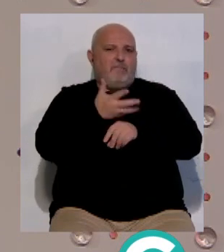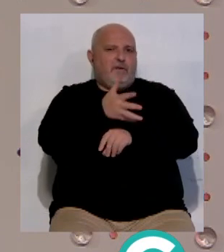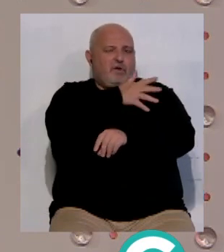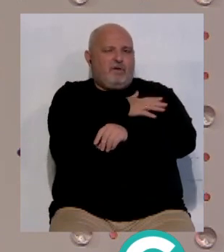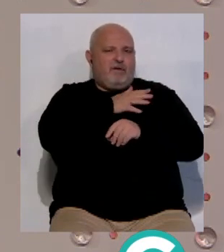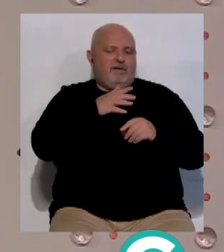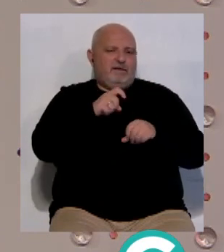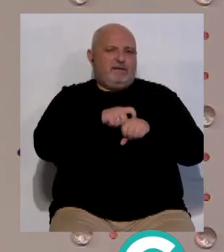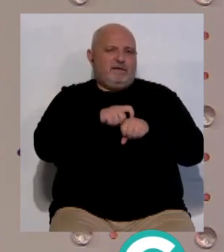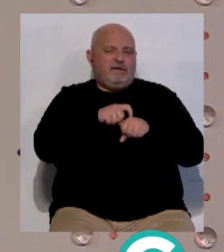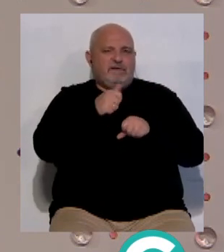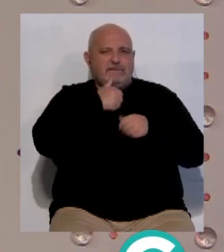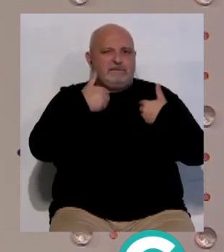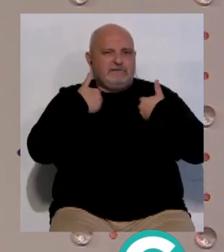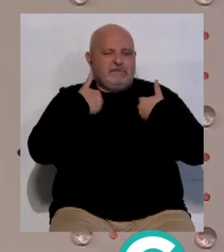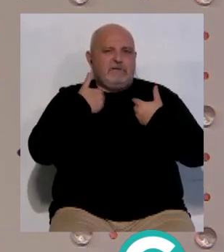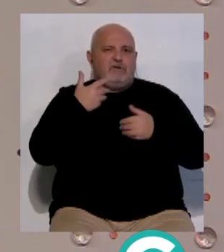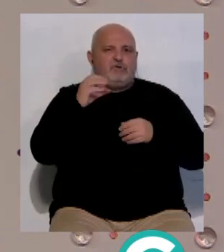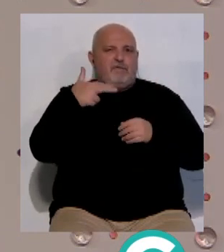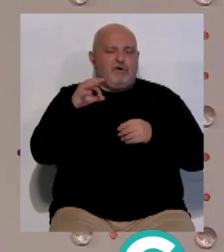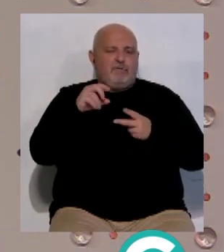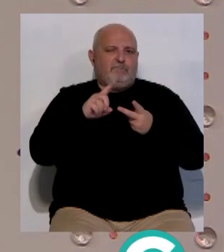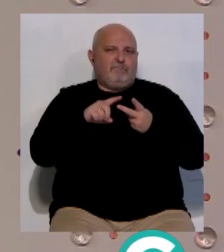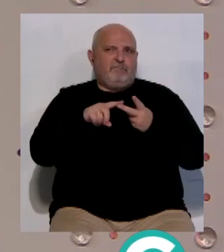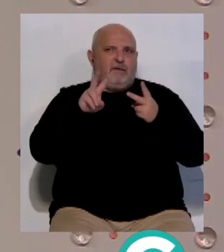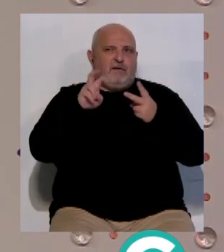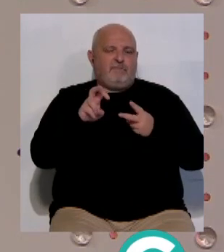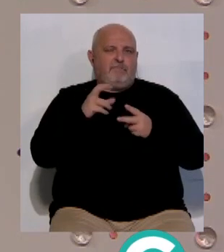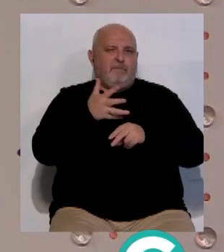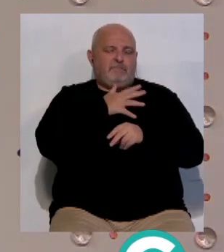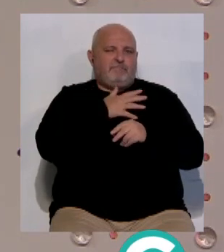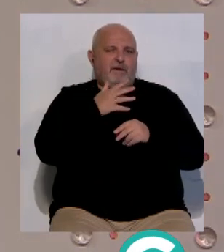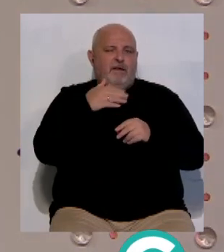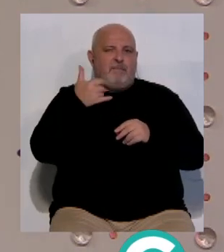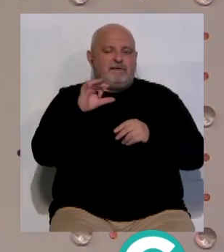de banda con sacrificio como era sobrino que en caso de de mallorca Contamos con maí Y tuvo